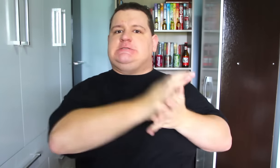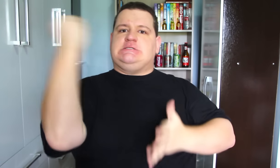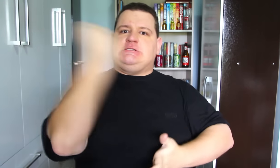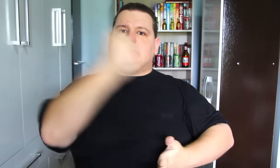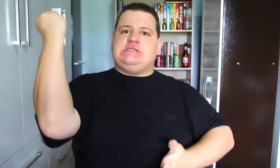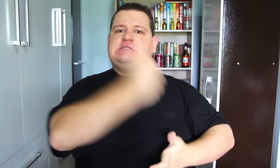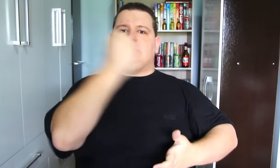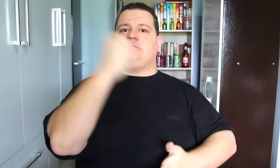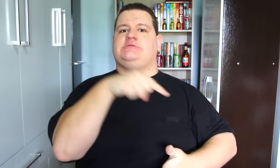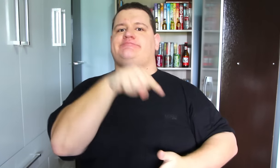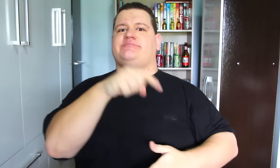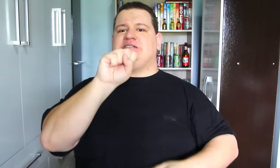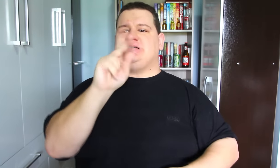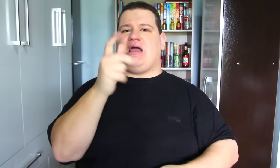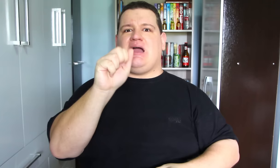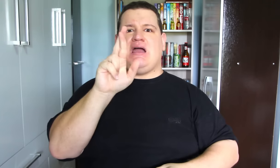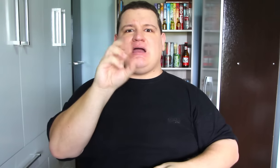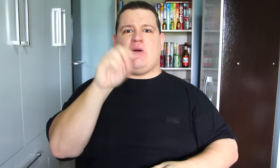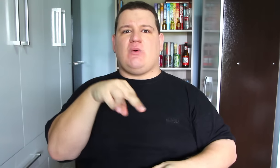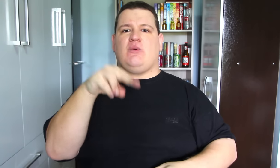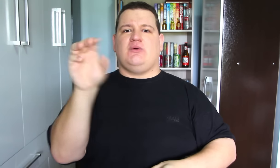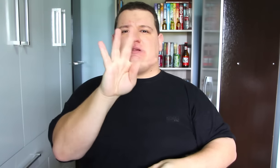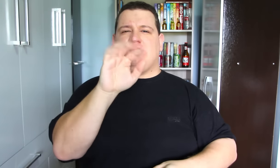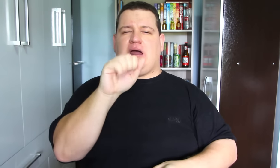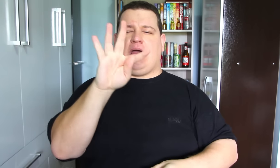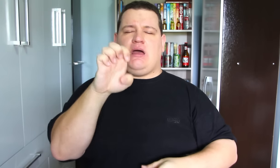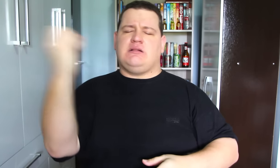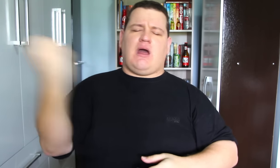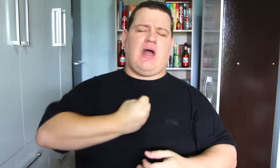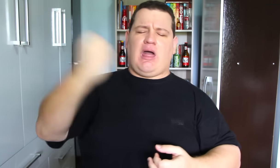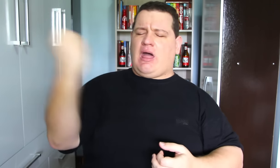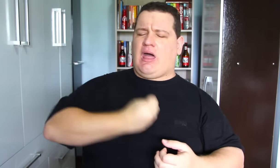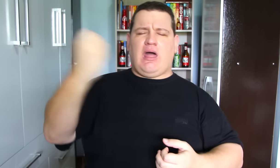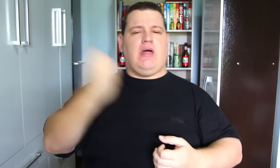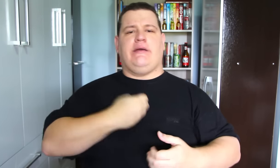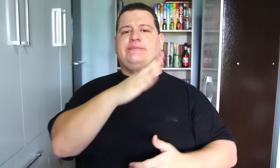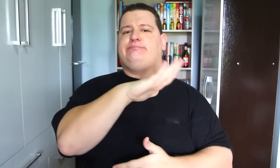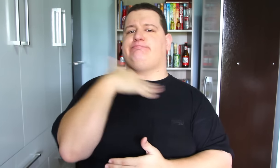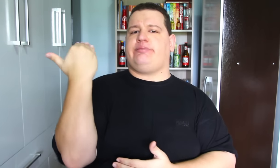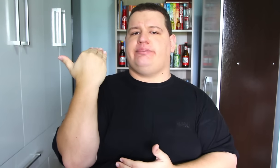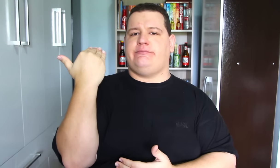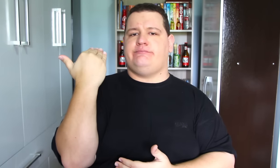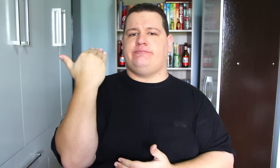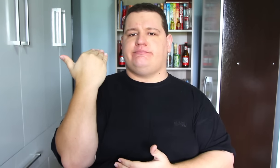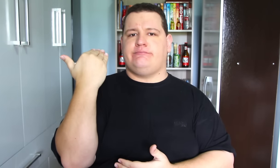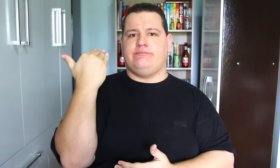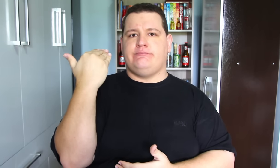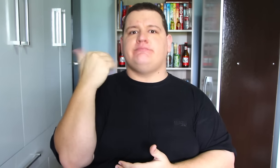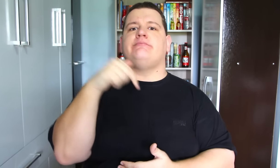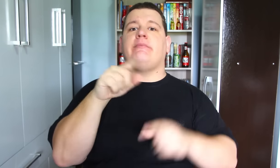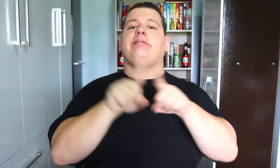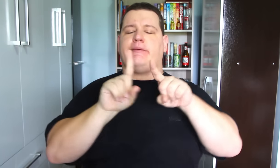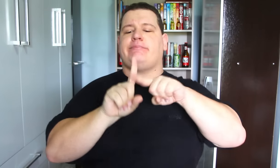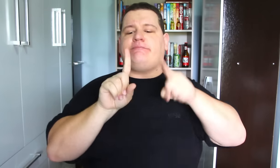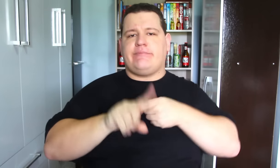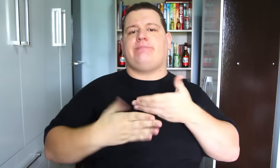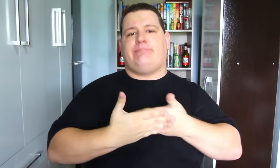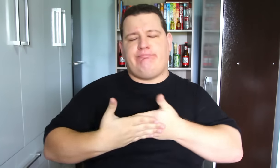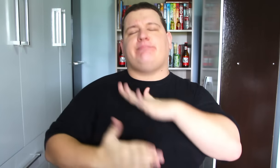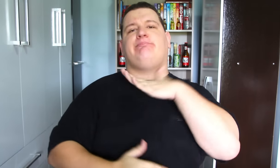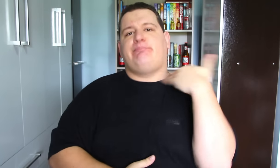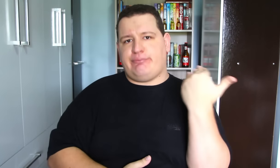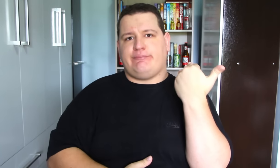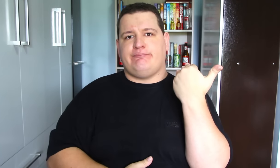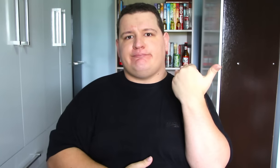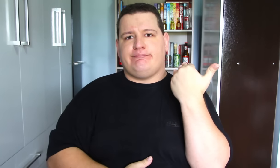assassinaram a Sharon Tate por facadas e o bebê também foi morto.